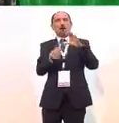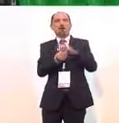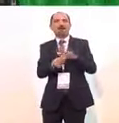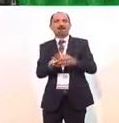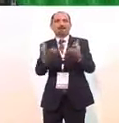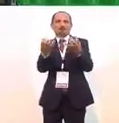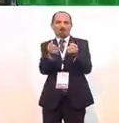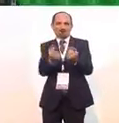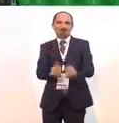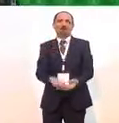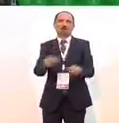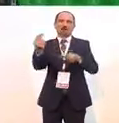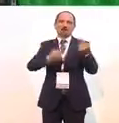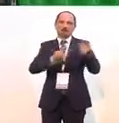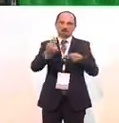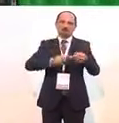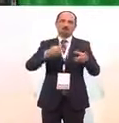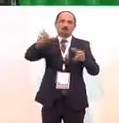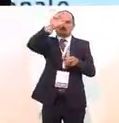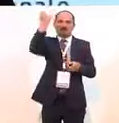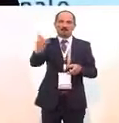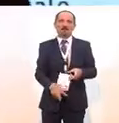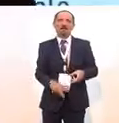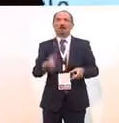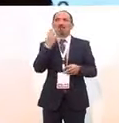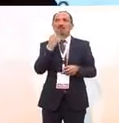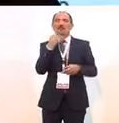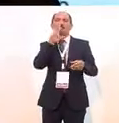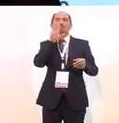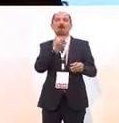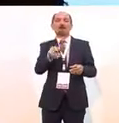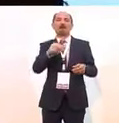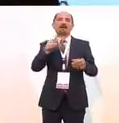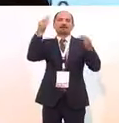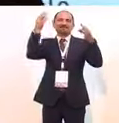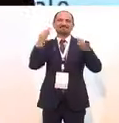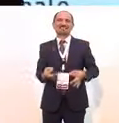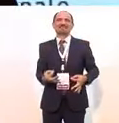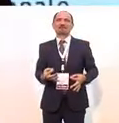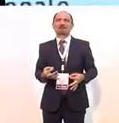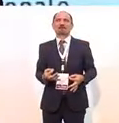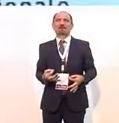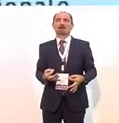il livello amministrativo del nostro Paese. Vogliamo parlare seriamente, con le parole